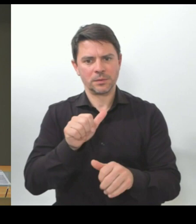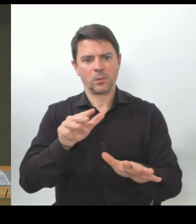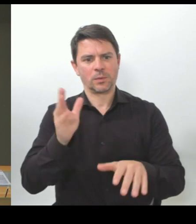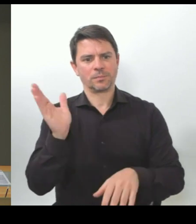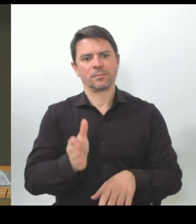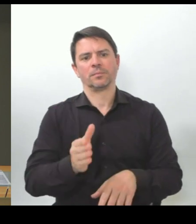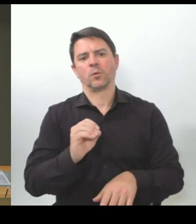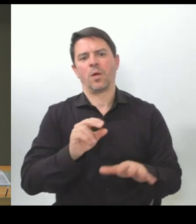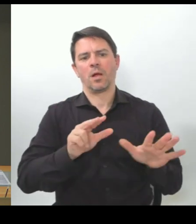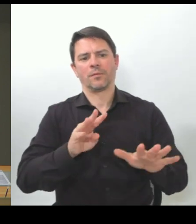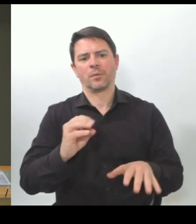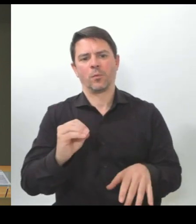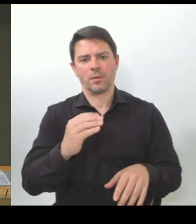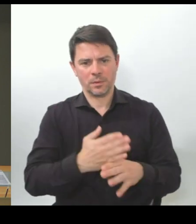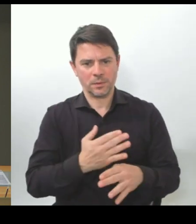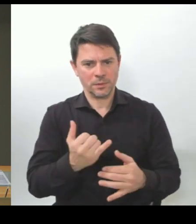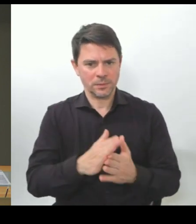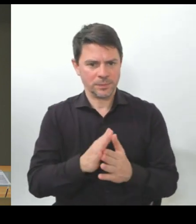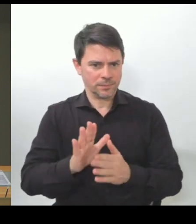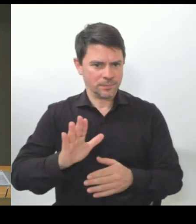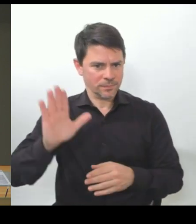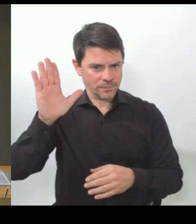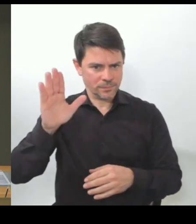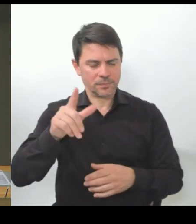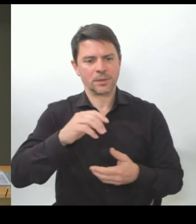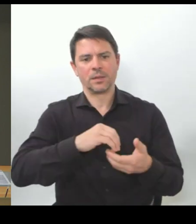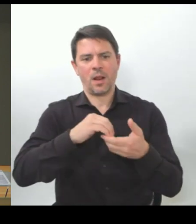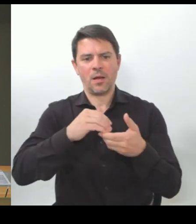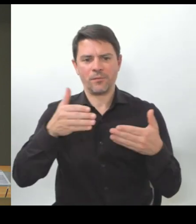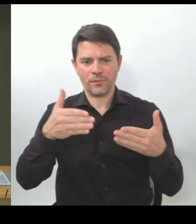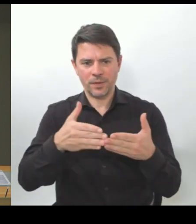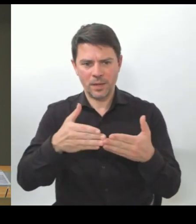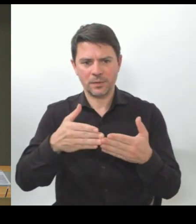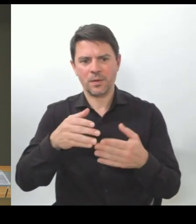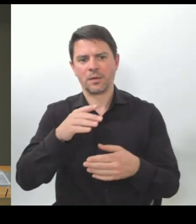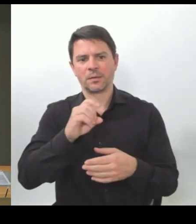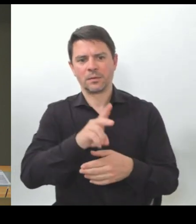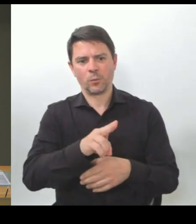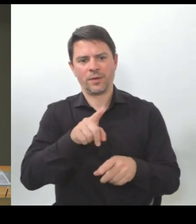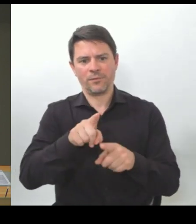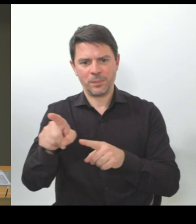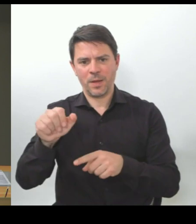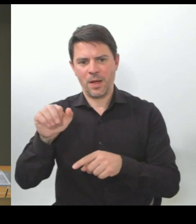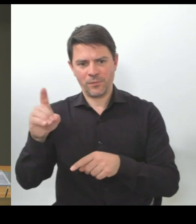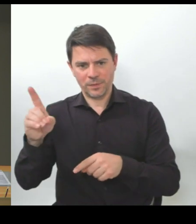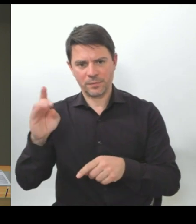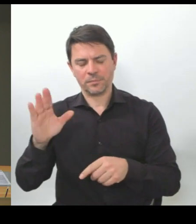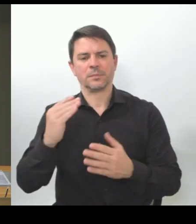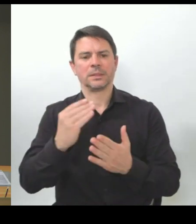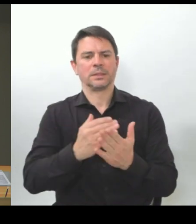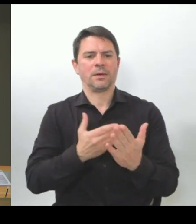Drittes Gesetz zur Änderung der Berliner Universität des Berliner Universitätsmedizin-Gesetzes. Ich eröffne die erste Lesung der Gesetzesvorlag.